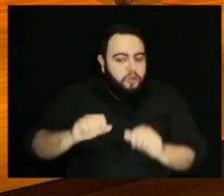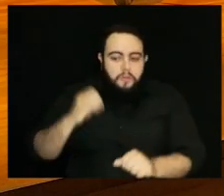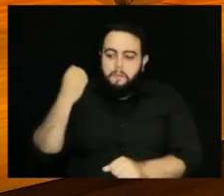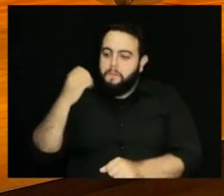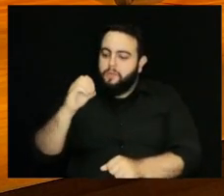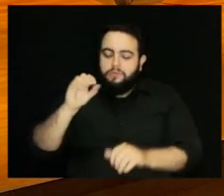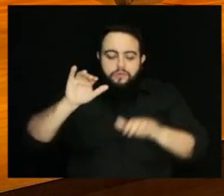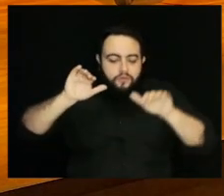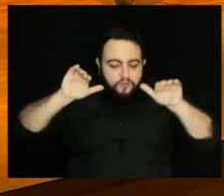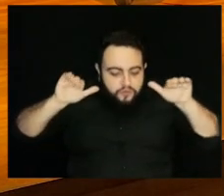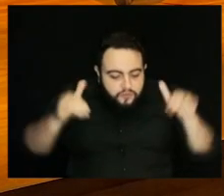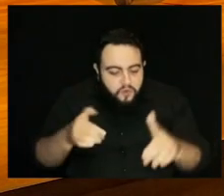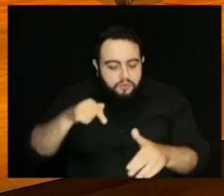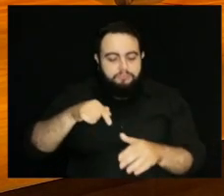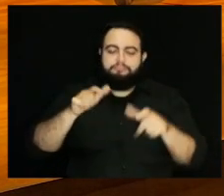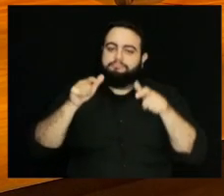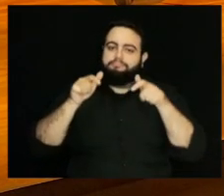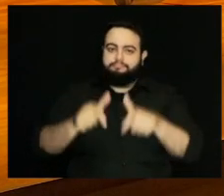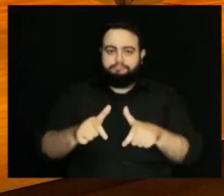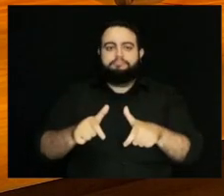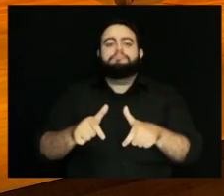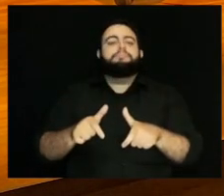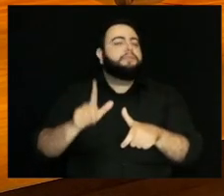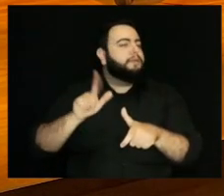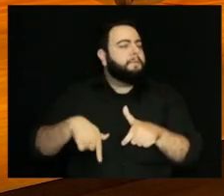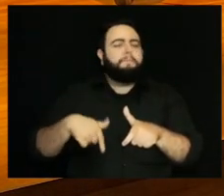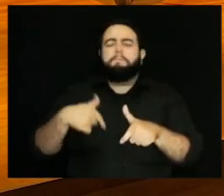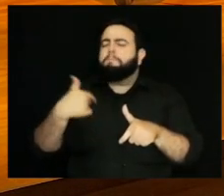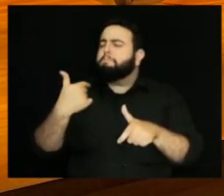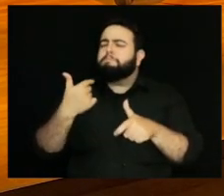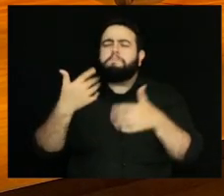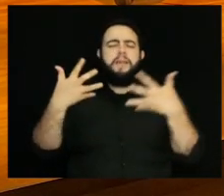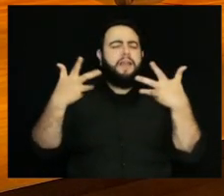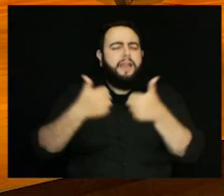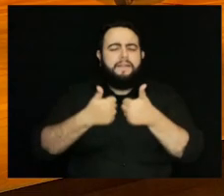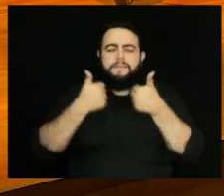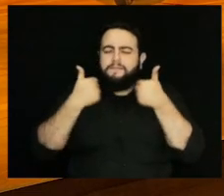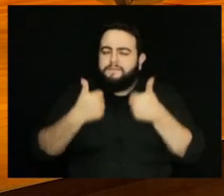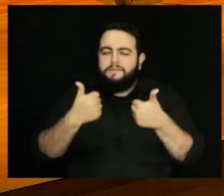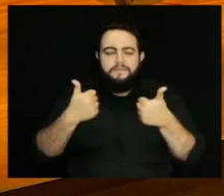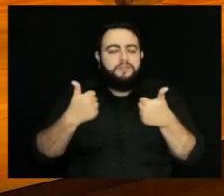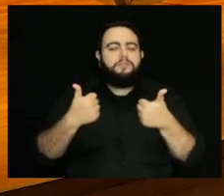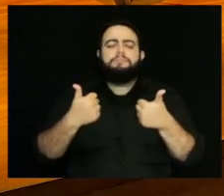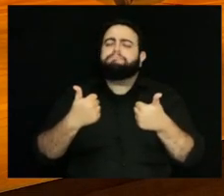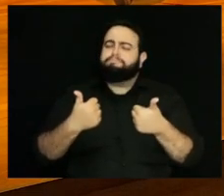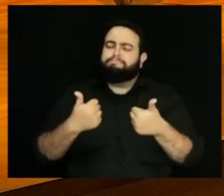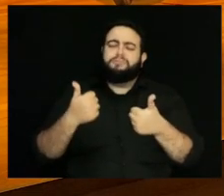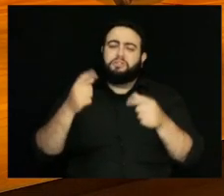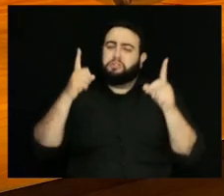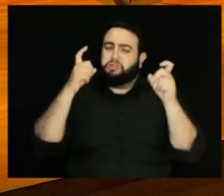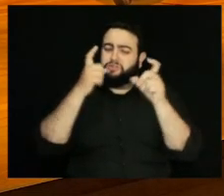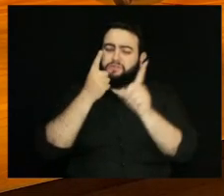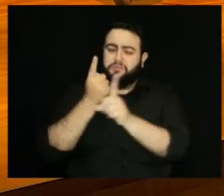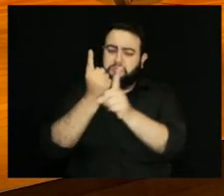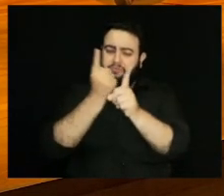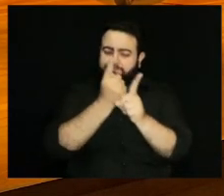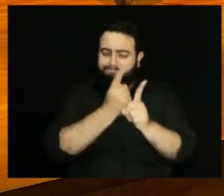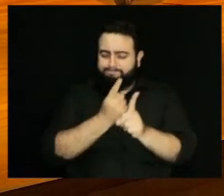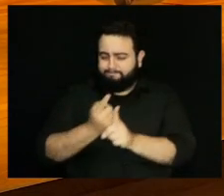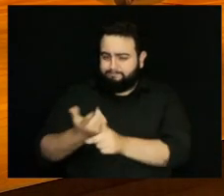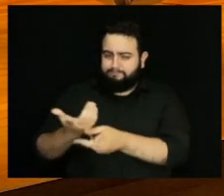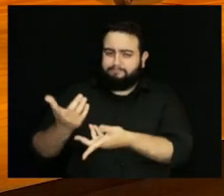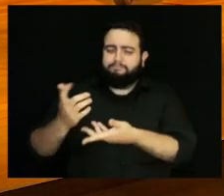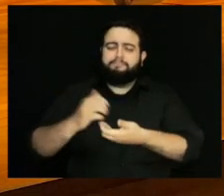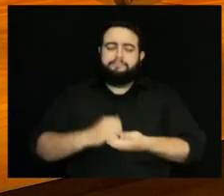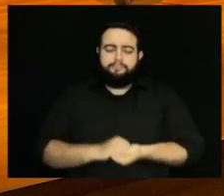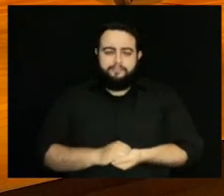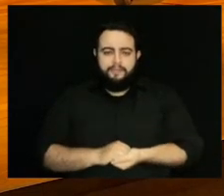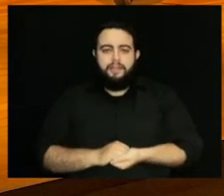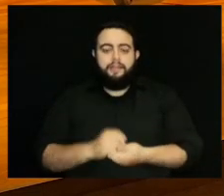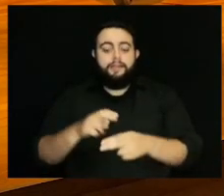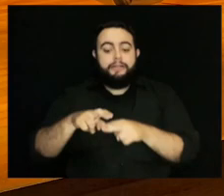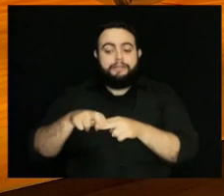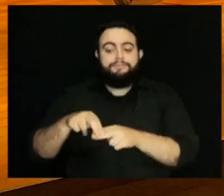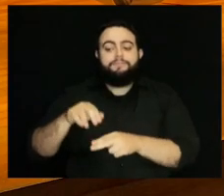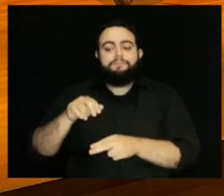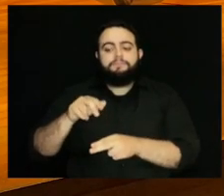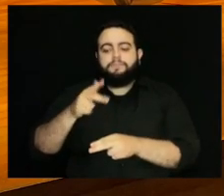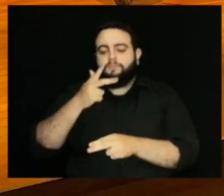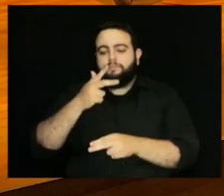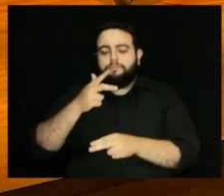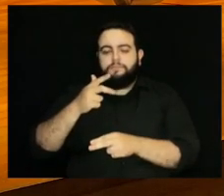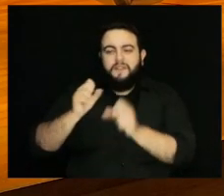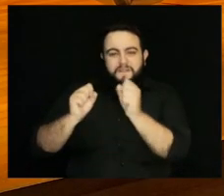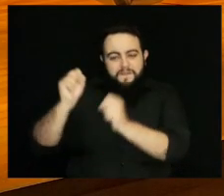disco. Esse disco é um disco maravilhoso, difícil de achar porque a ISAEC prensou e tal,